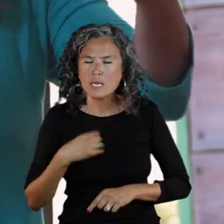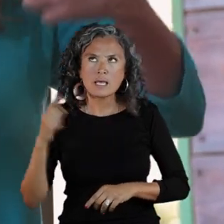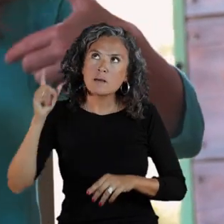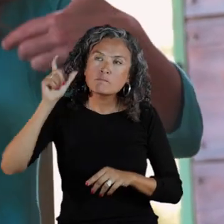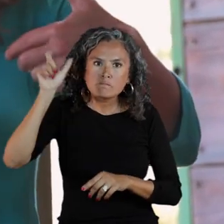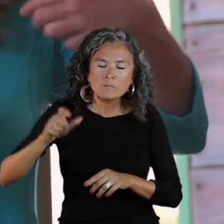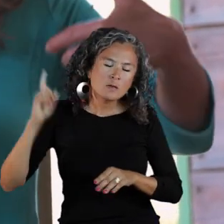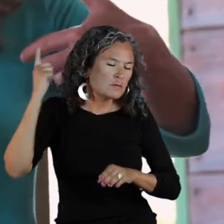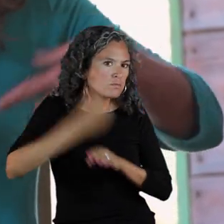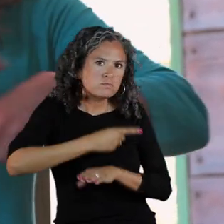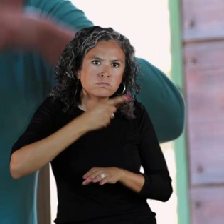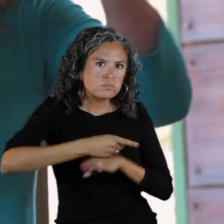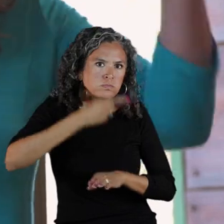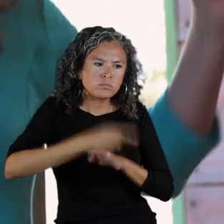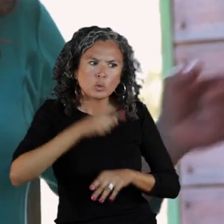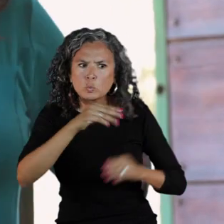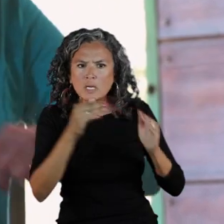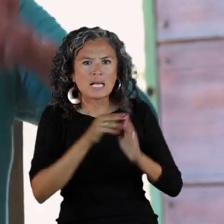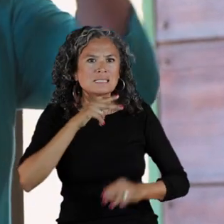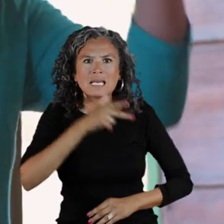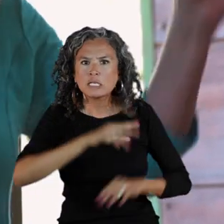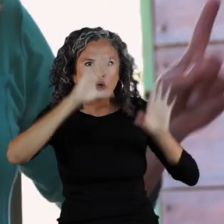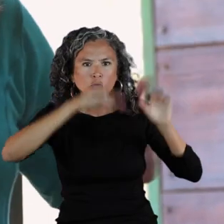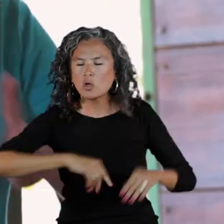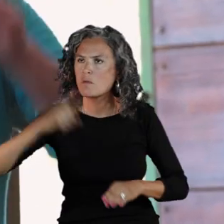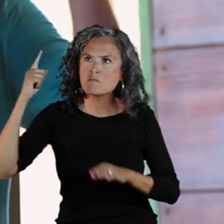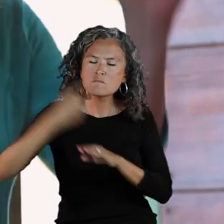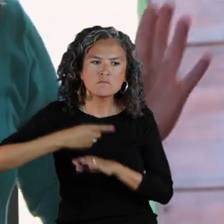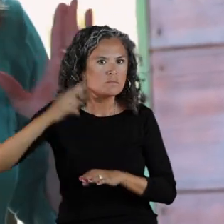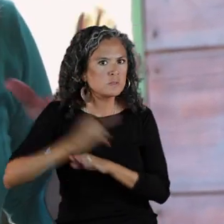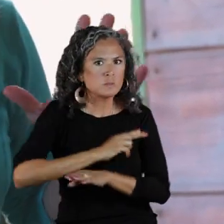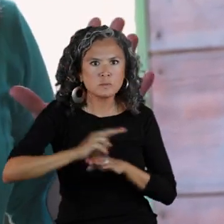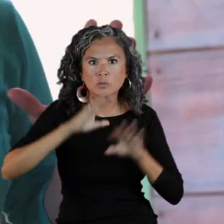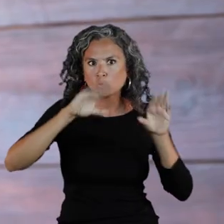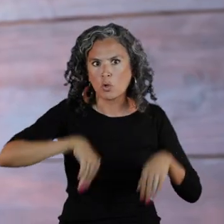con tu vida, con tu casa, con tus hijos con todo.